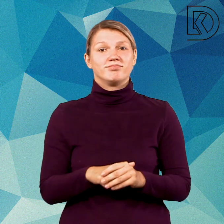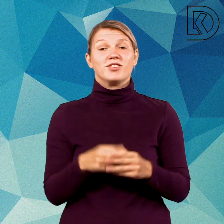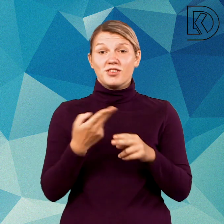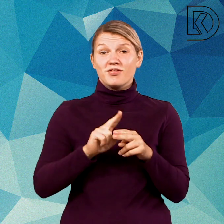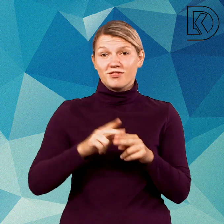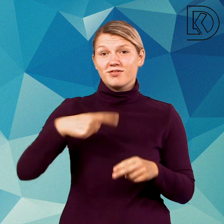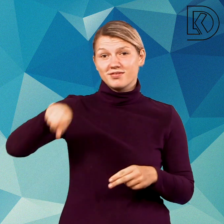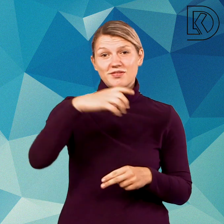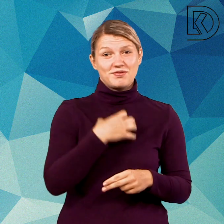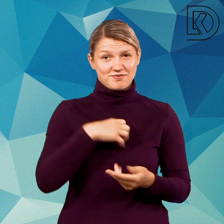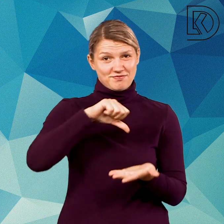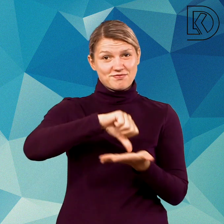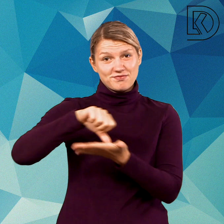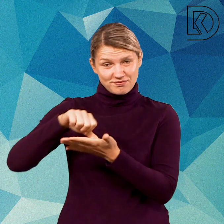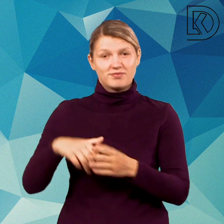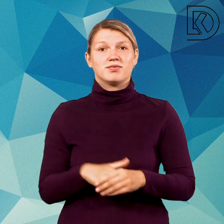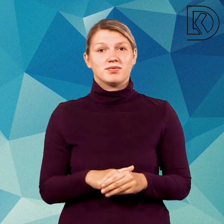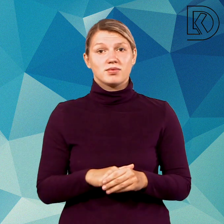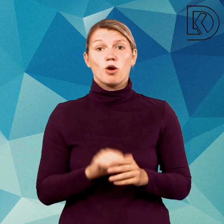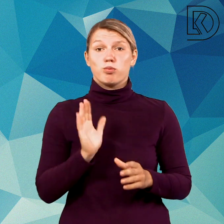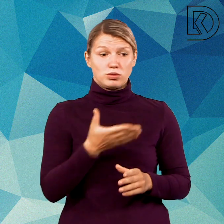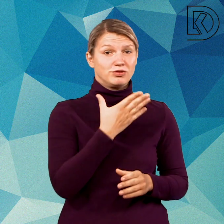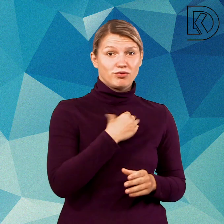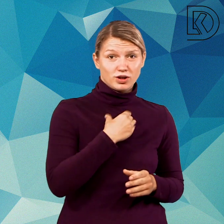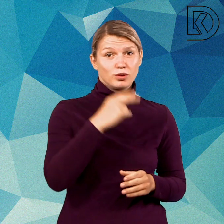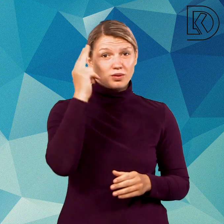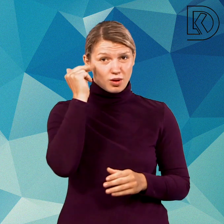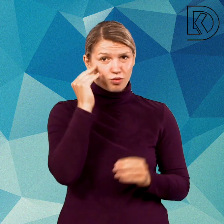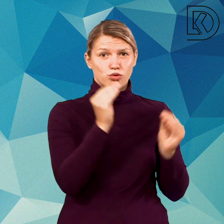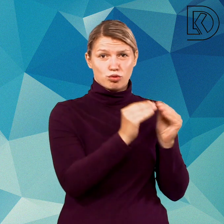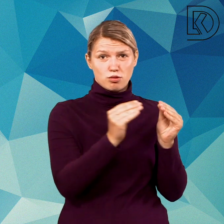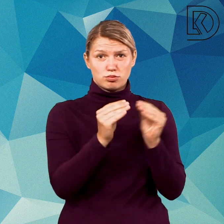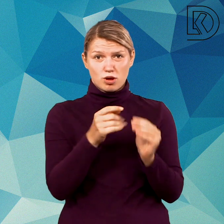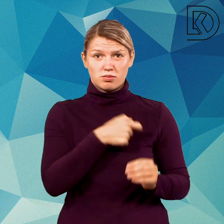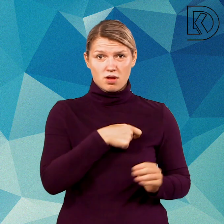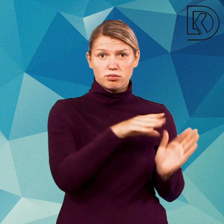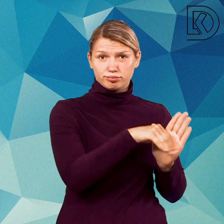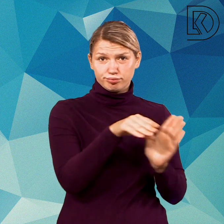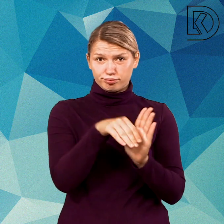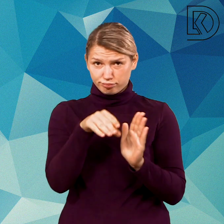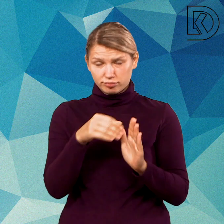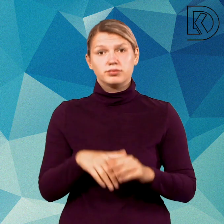Dėl to svarbu, kad dalyvautumėte rinkimuose. Vilniuje ir Kaune bus išrinkta po 10 delegatų.